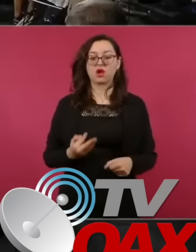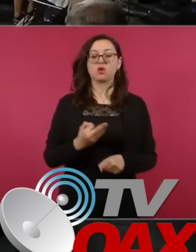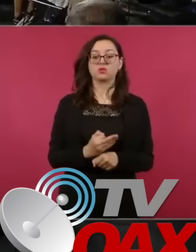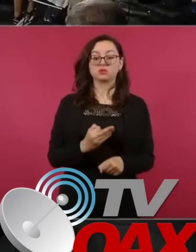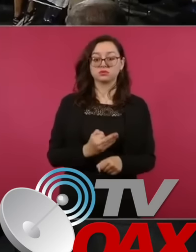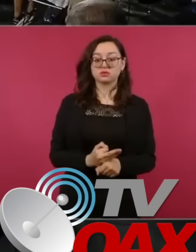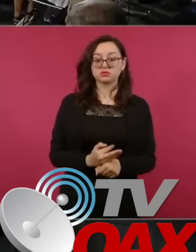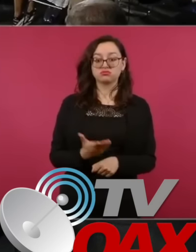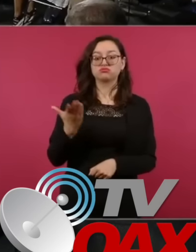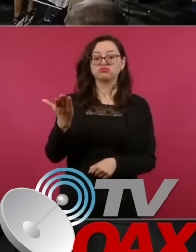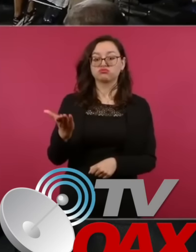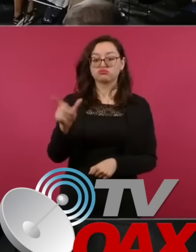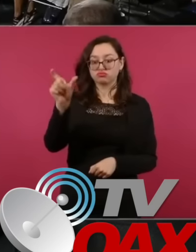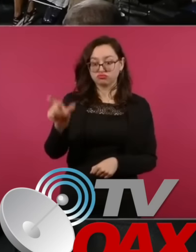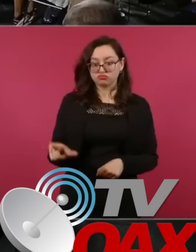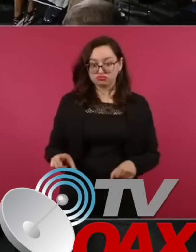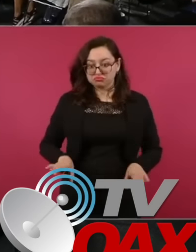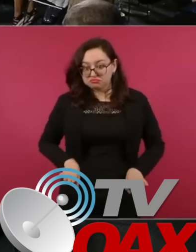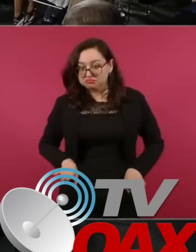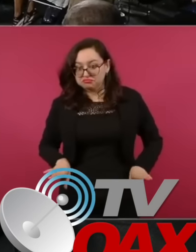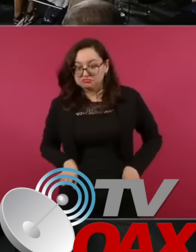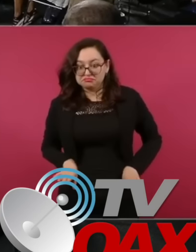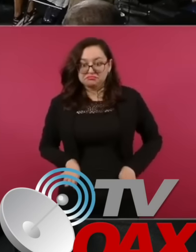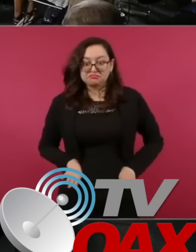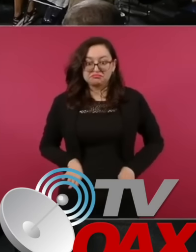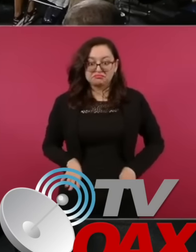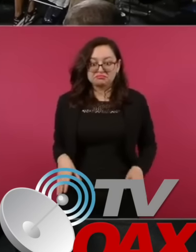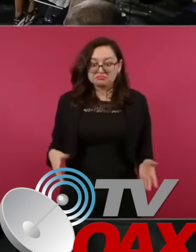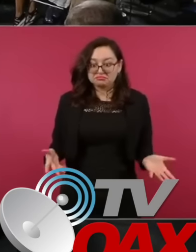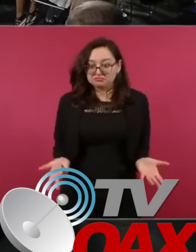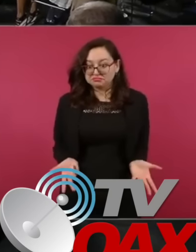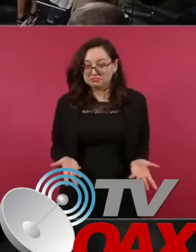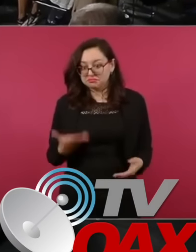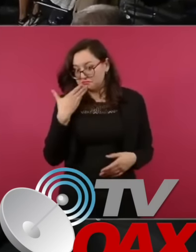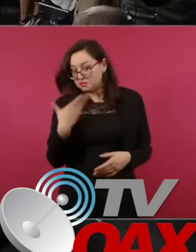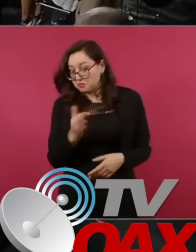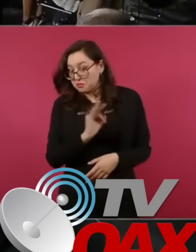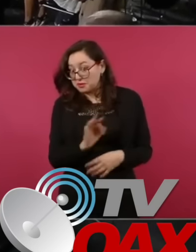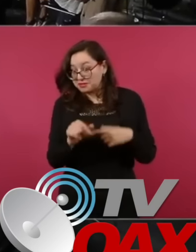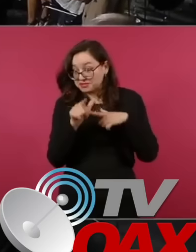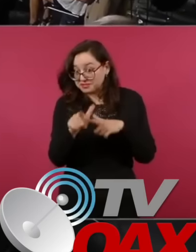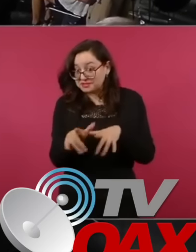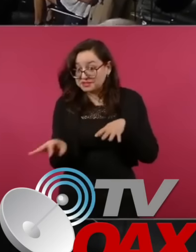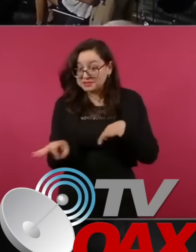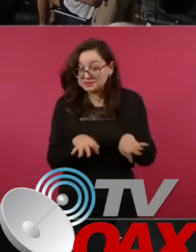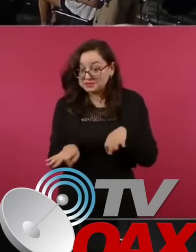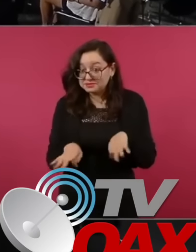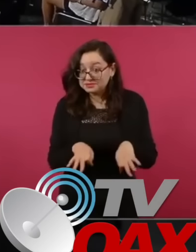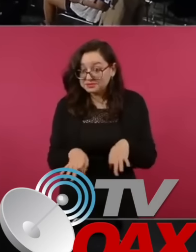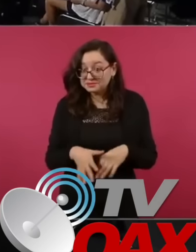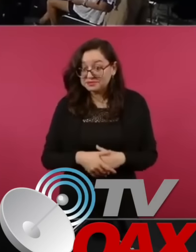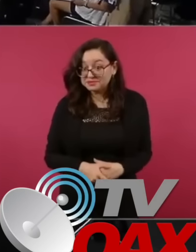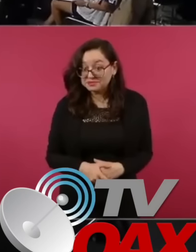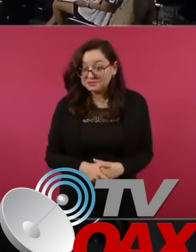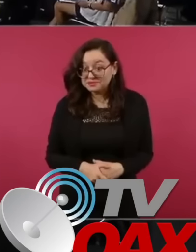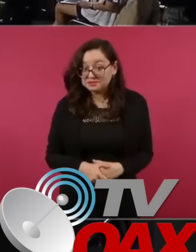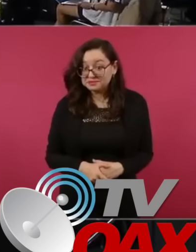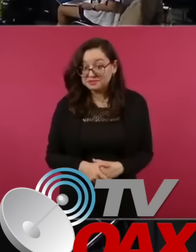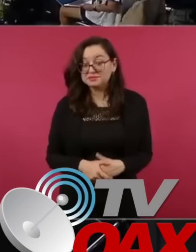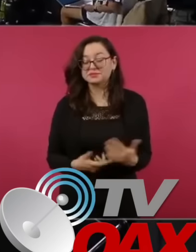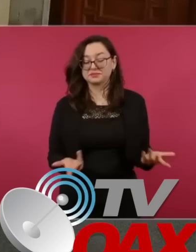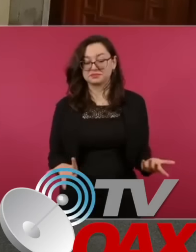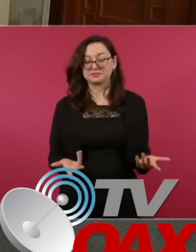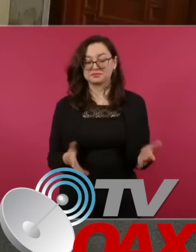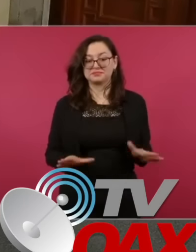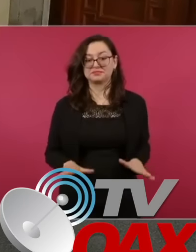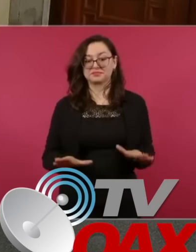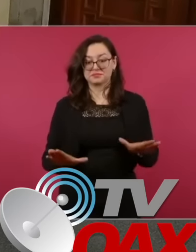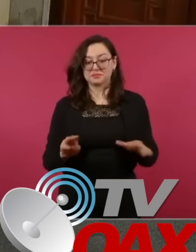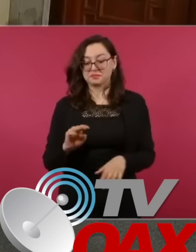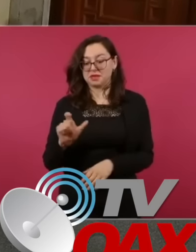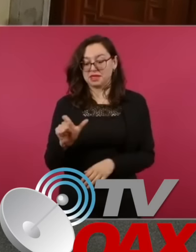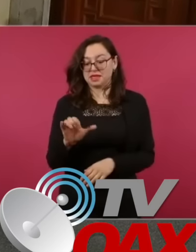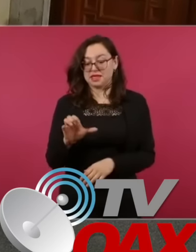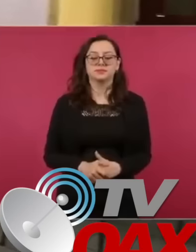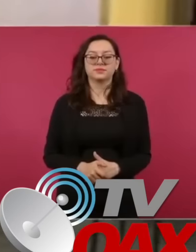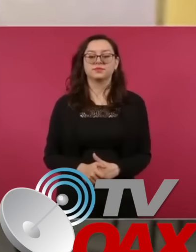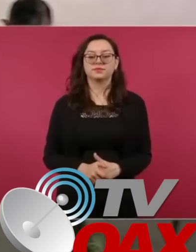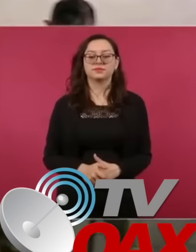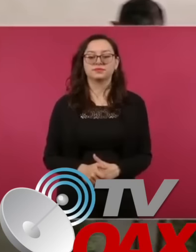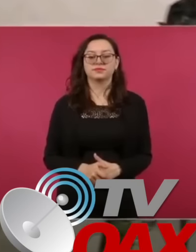este como para seguir como lo está haciendo este sacando adelante mexicano Muchas gracias señor